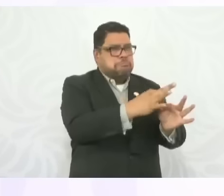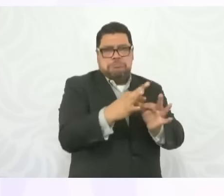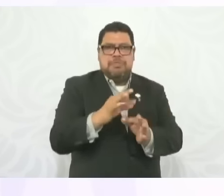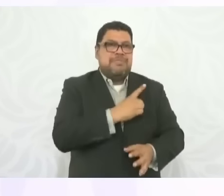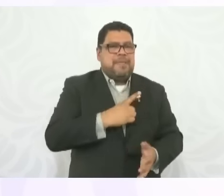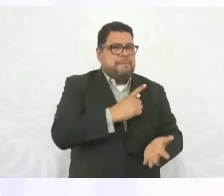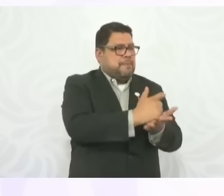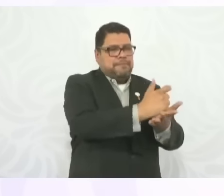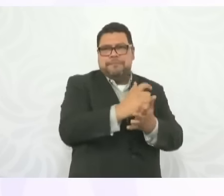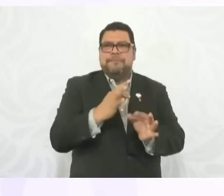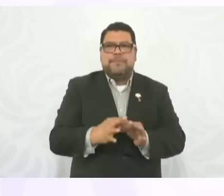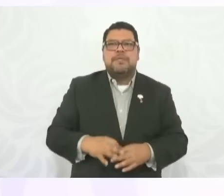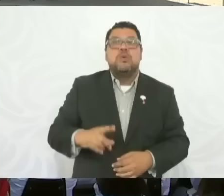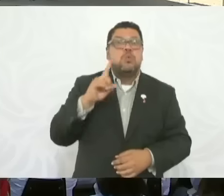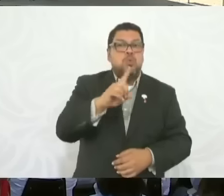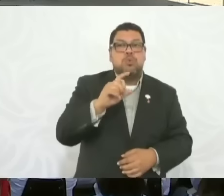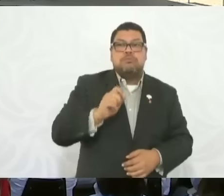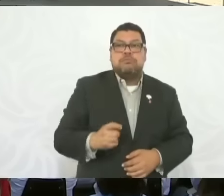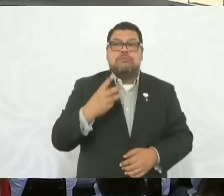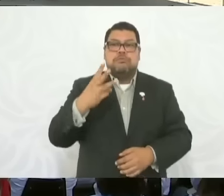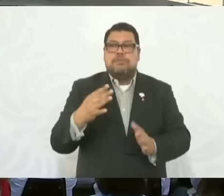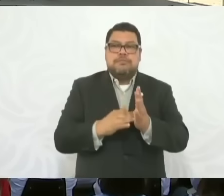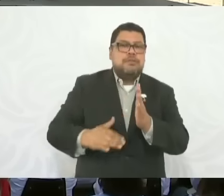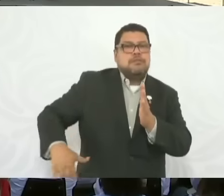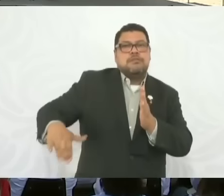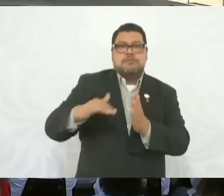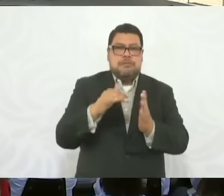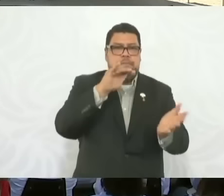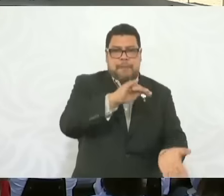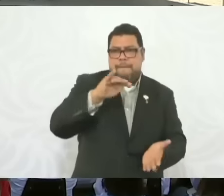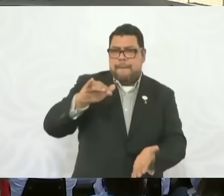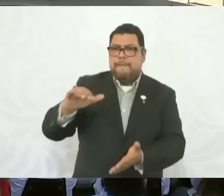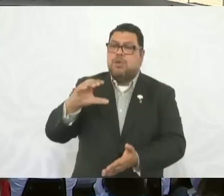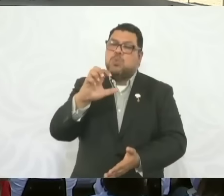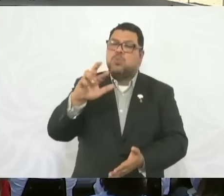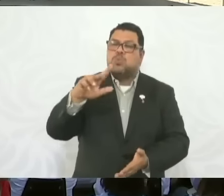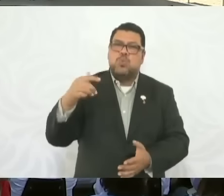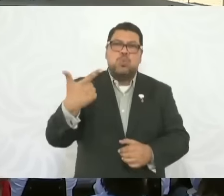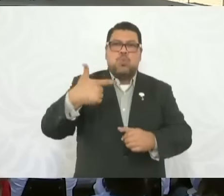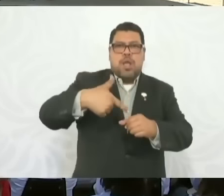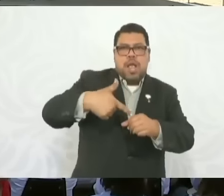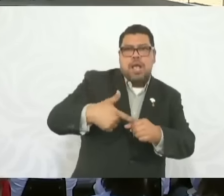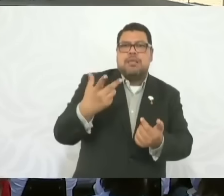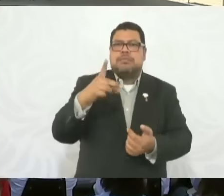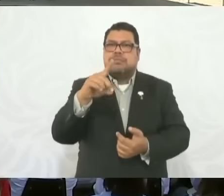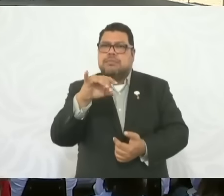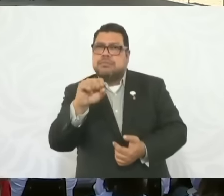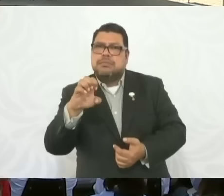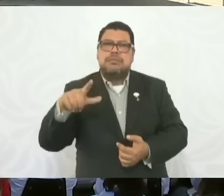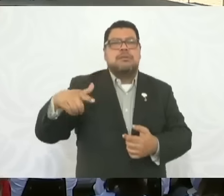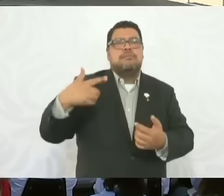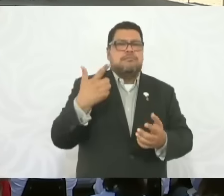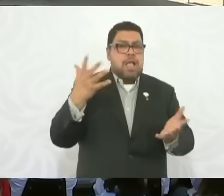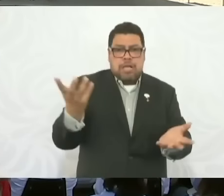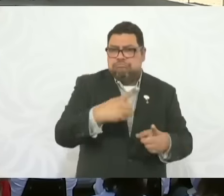diariamente casi 1.3 millones de barriles de crudo en gasolinas y diésel. Se produjeron 25%